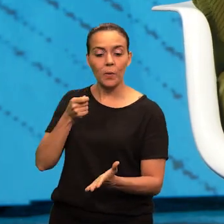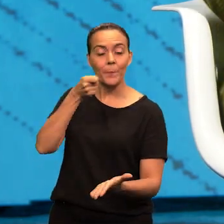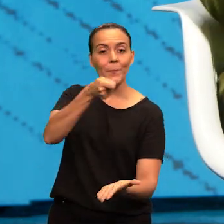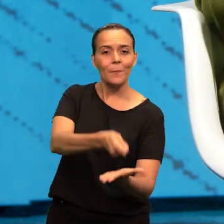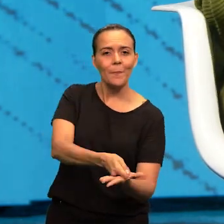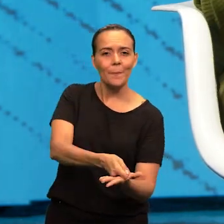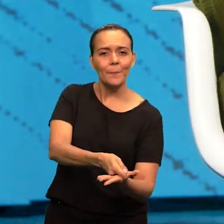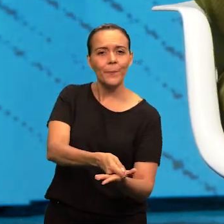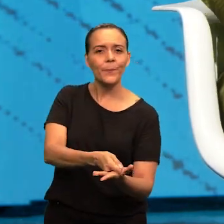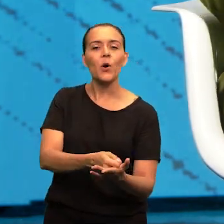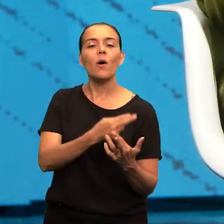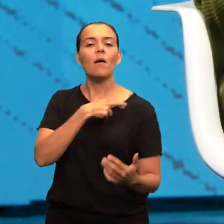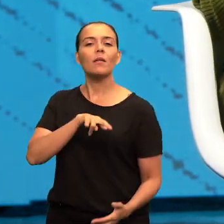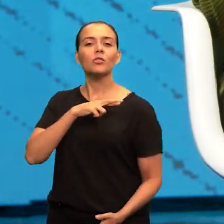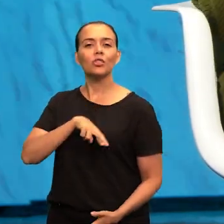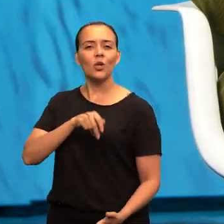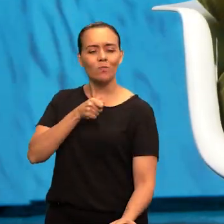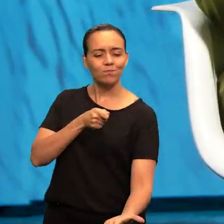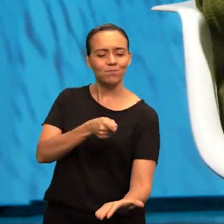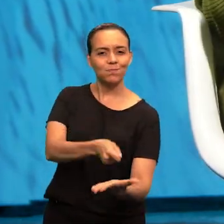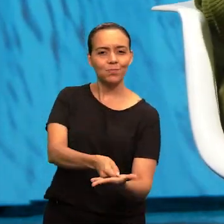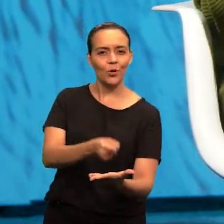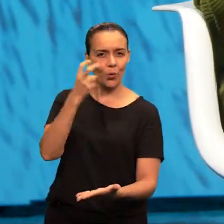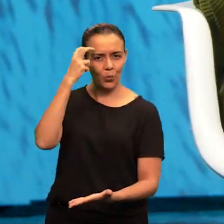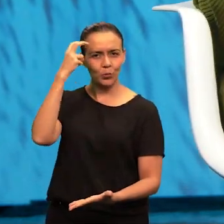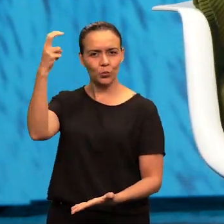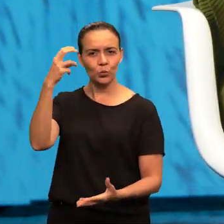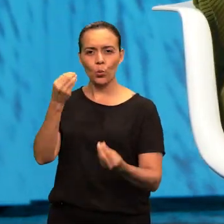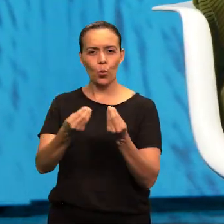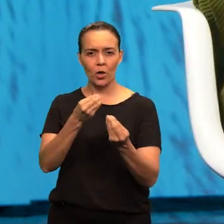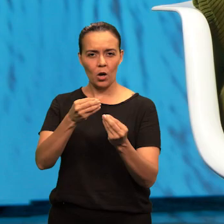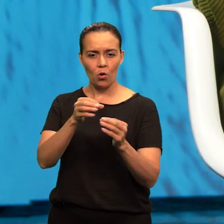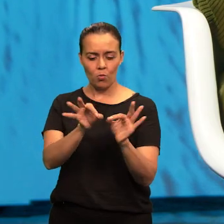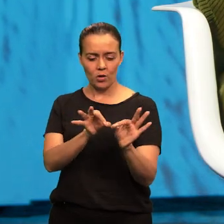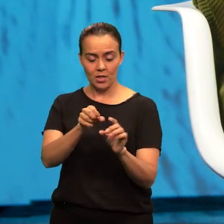religião, cultura, modos de organização de sociedade,